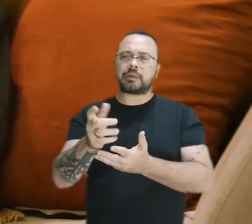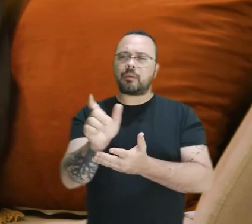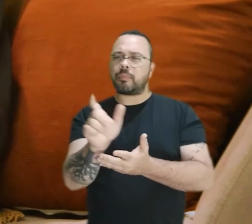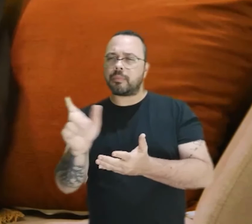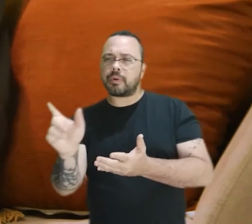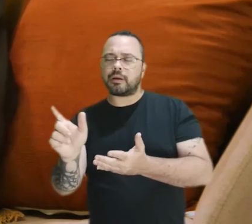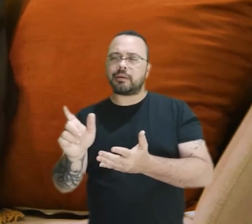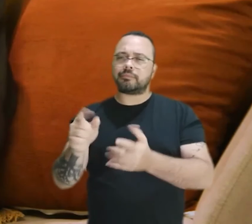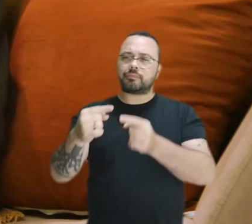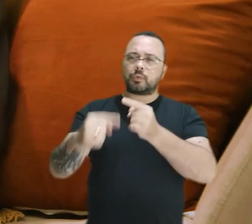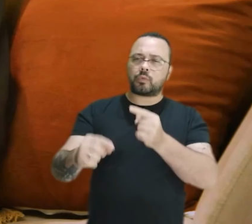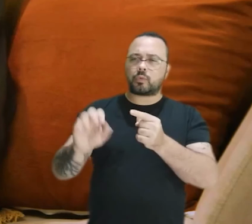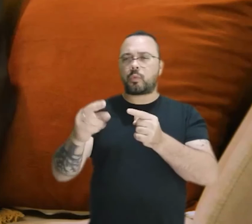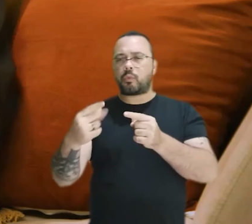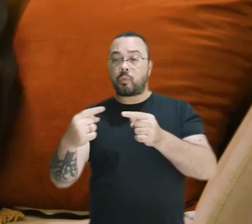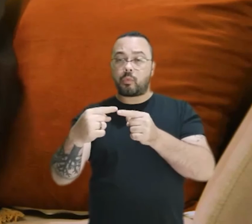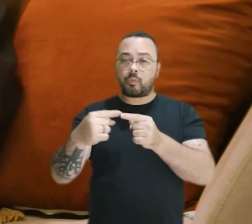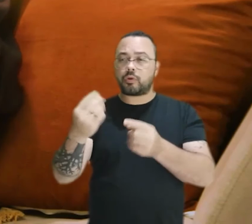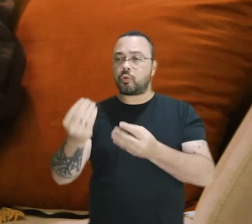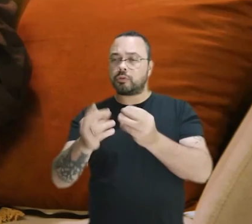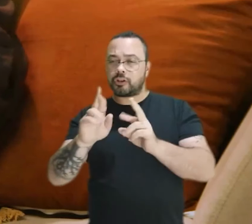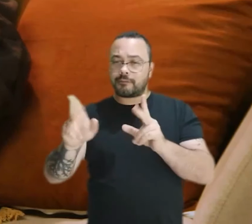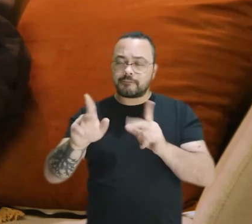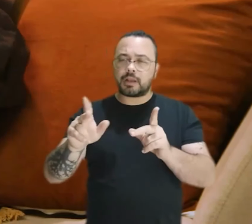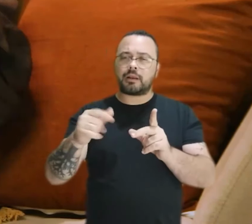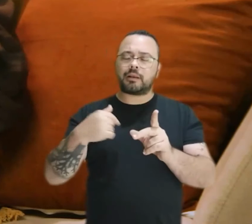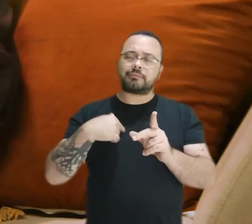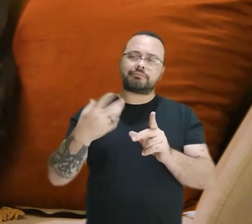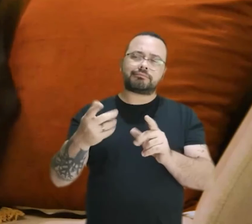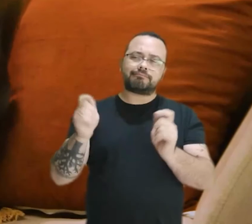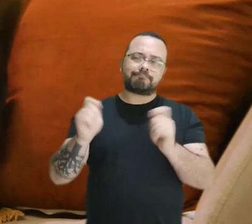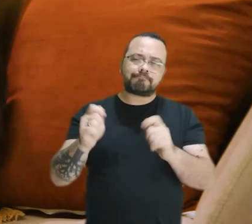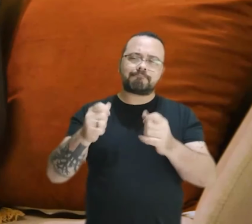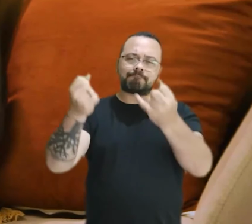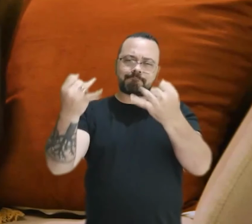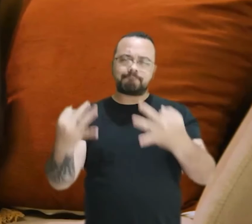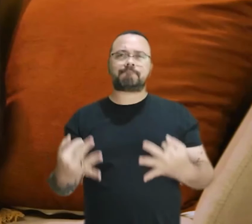uma falta de ca... de capacidade de explicar as coisas, enfim,